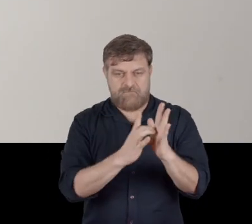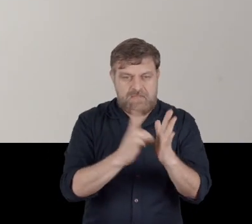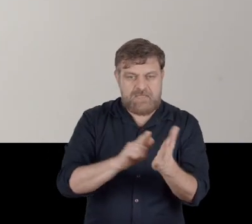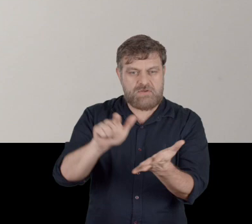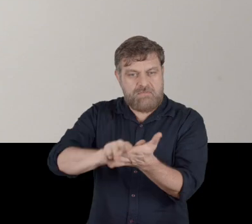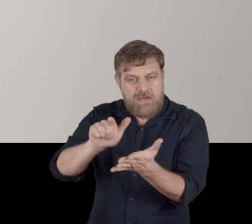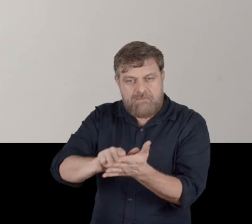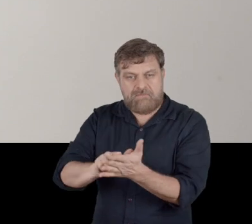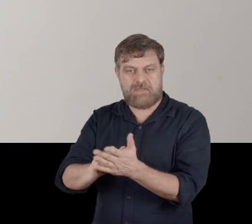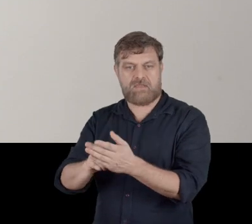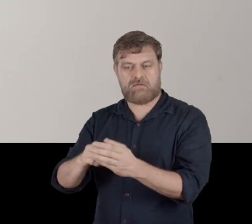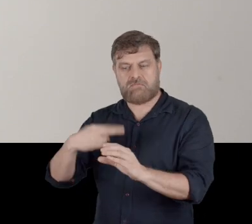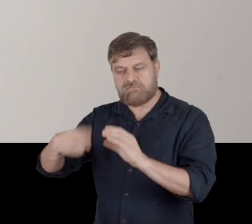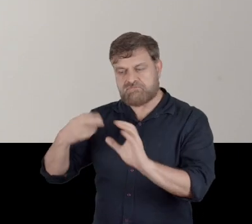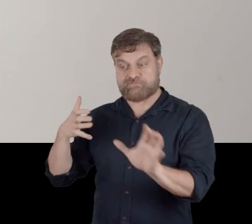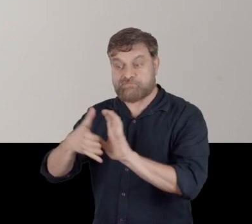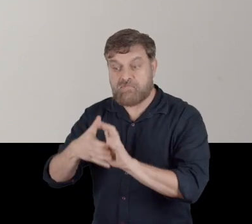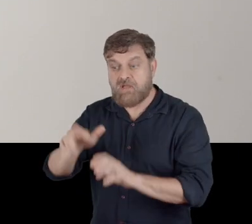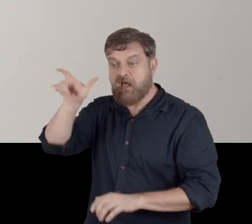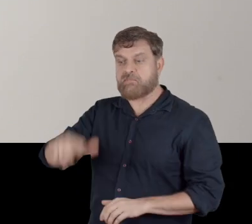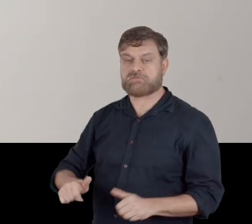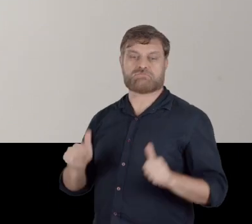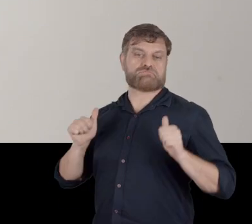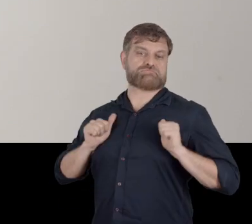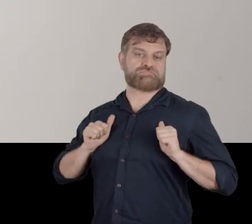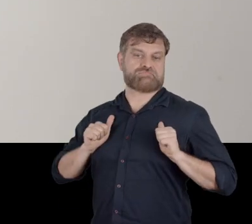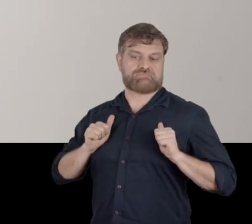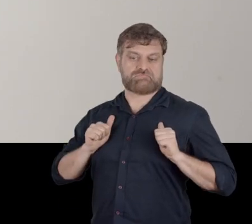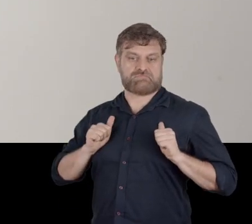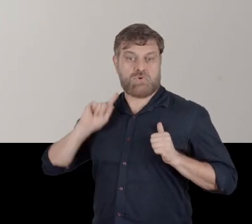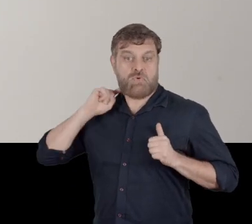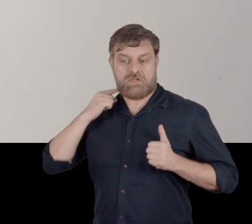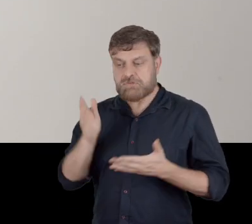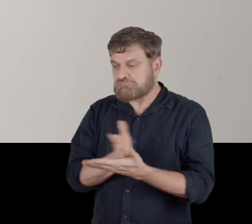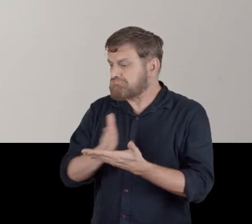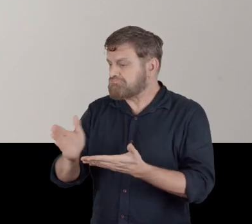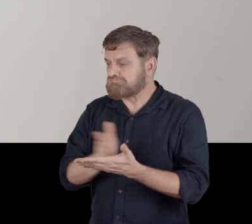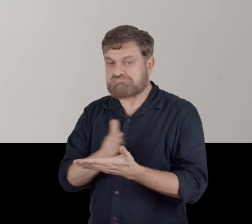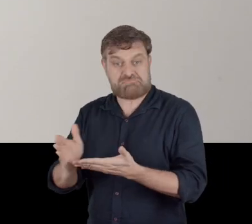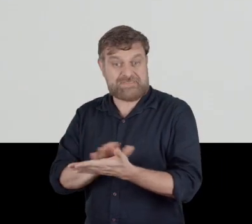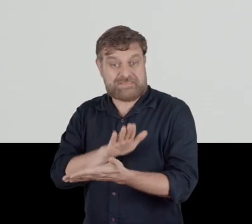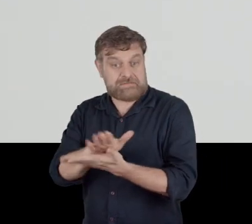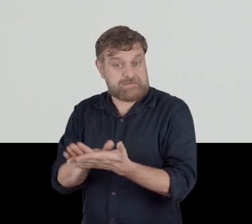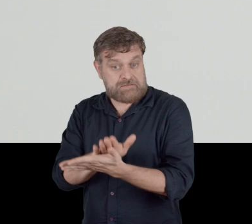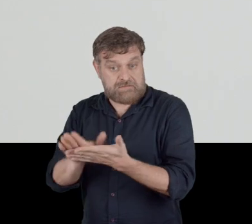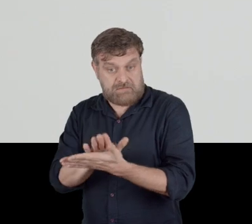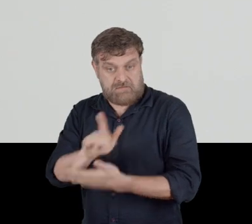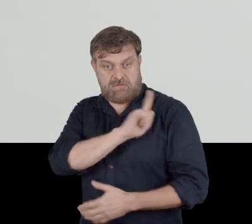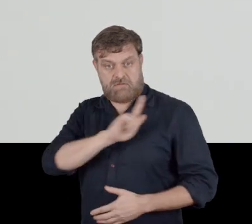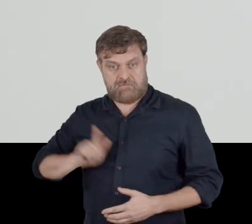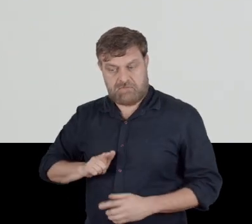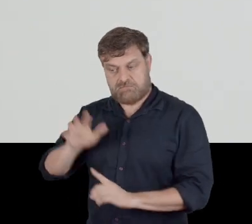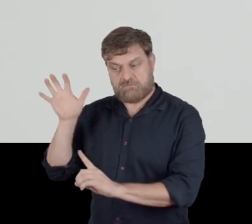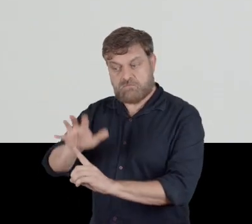se a pessoa individualmente não vai lá e faz a separação. Óbvio que o Estado pode induzir?